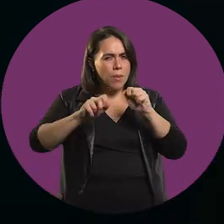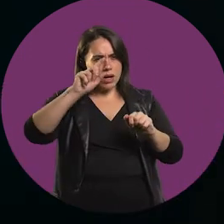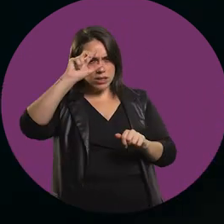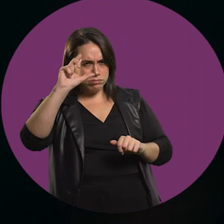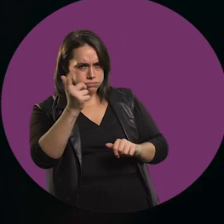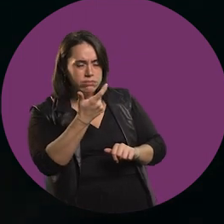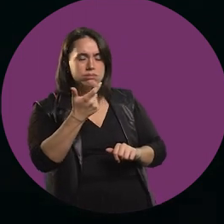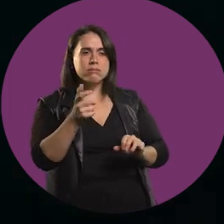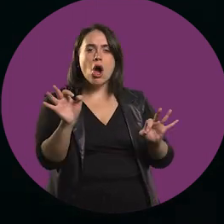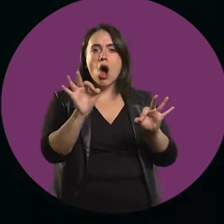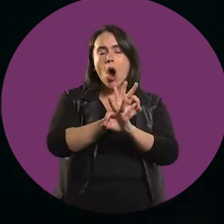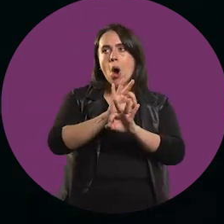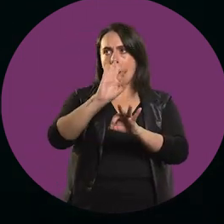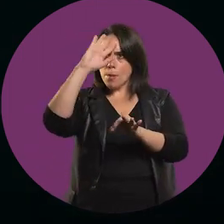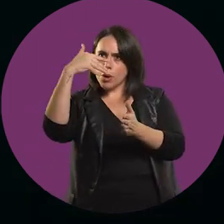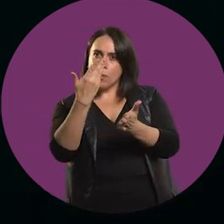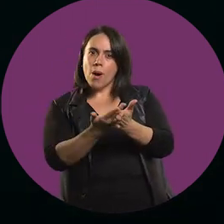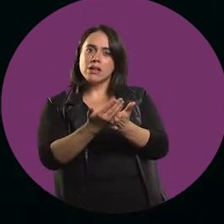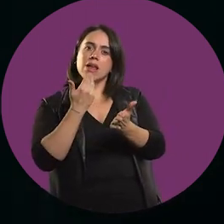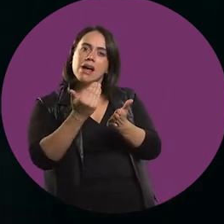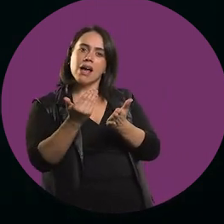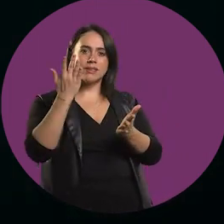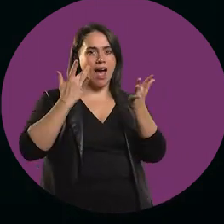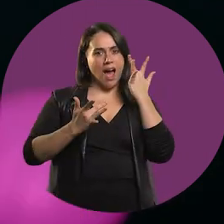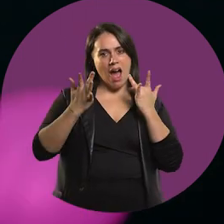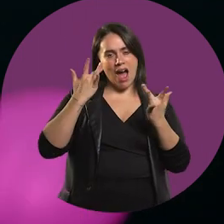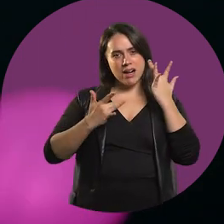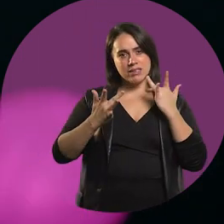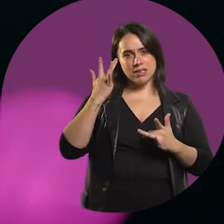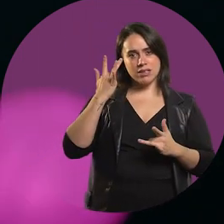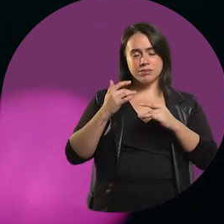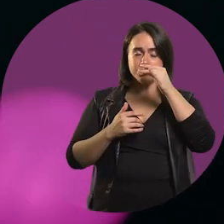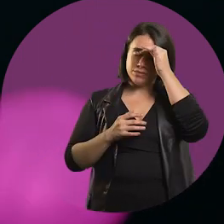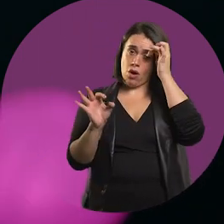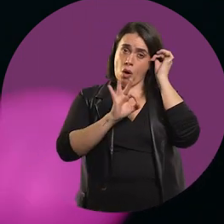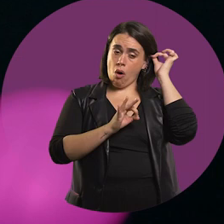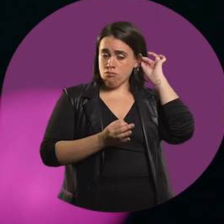a plantear cosas que no siempre se ponen sobre la mesa.